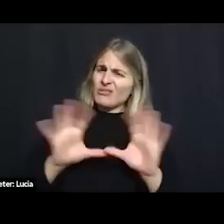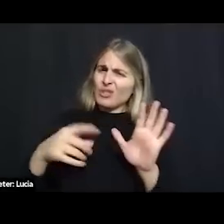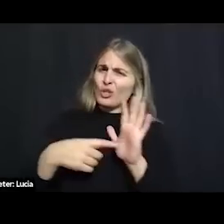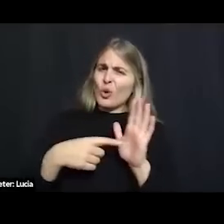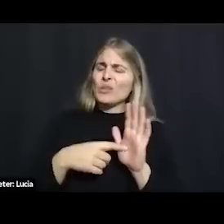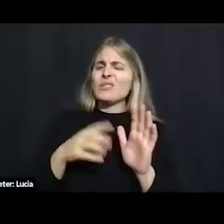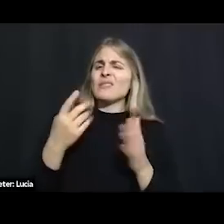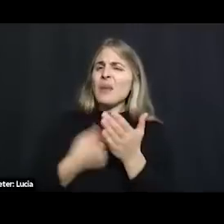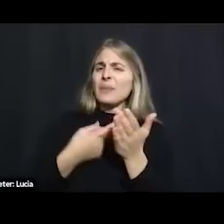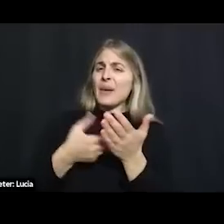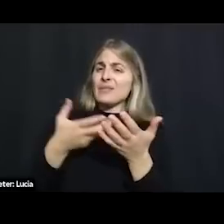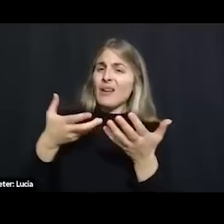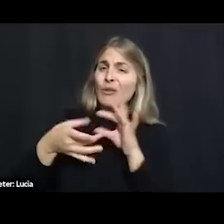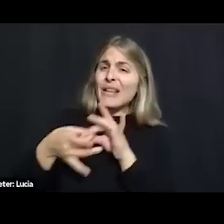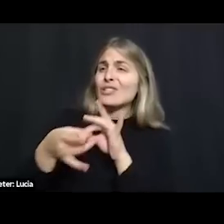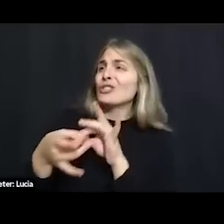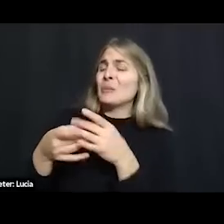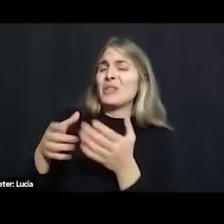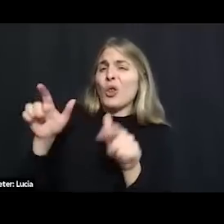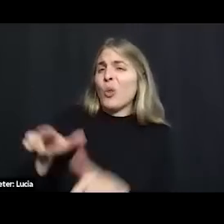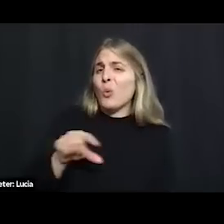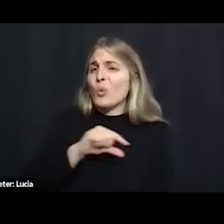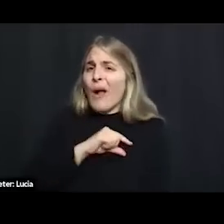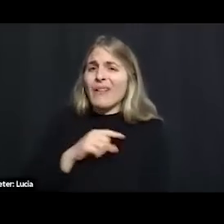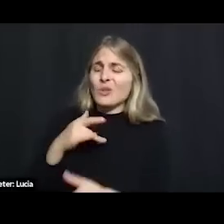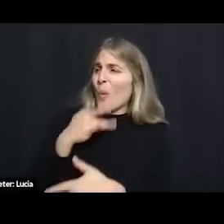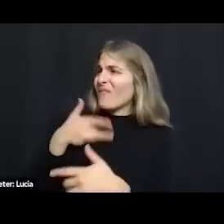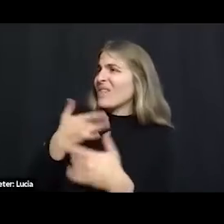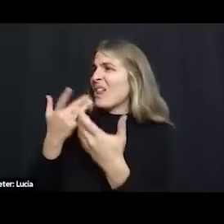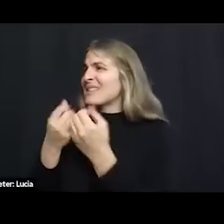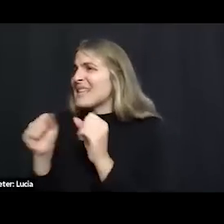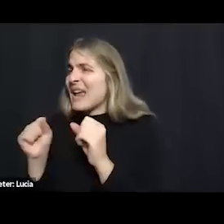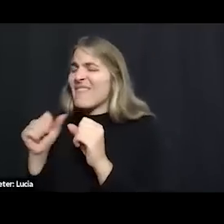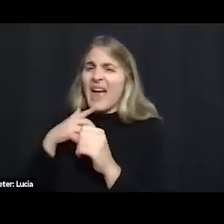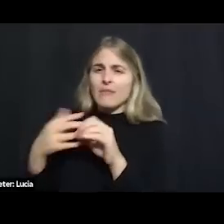y estaban impulsadas por la necesidad mutua de seguridad en lugar de ese sentido de necesidad de intimidad o valor personal.